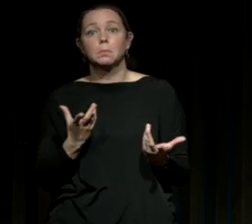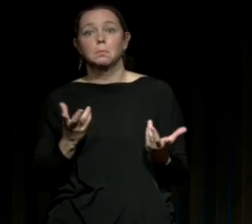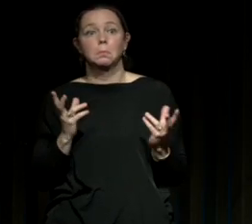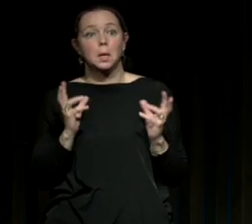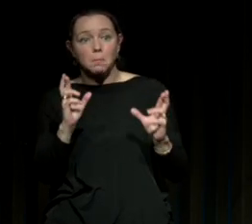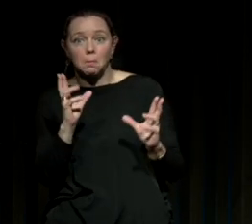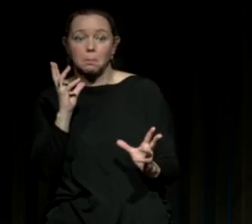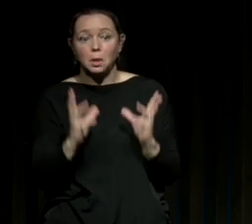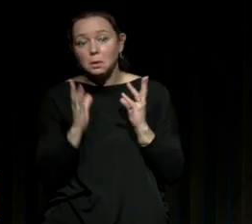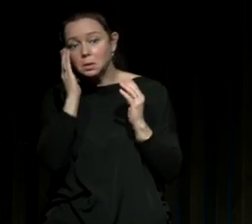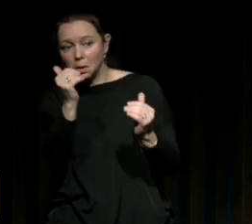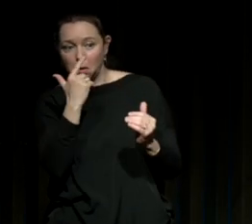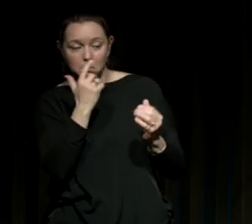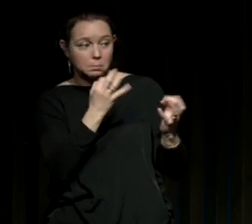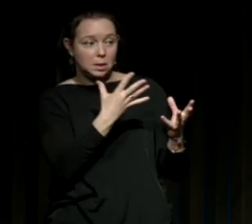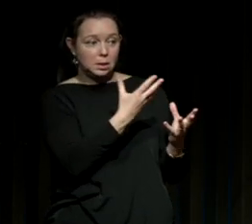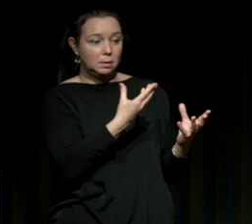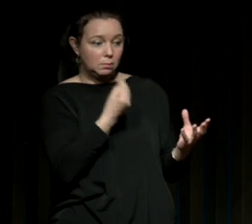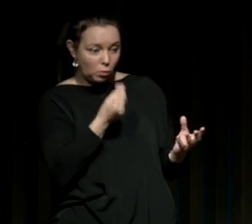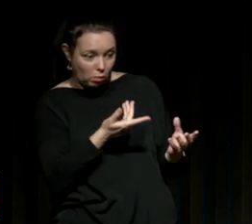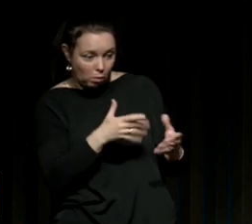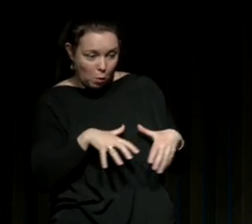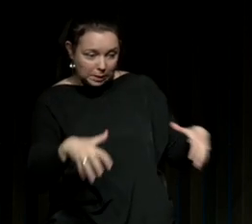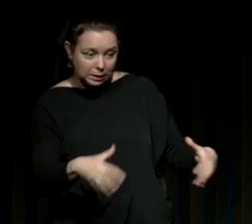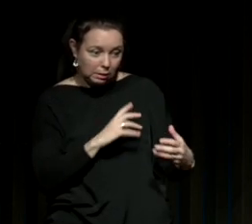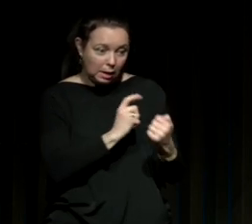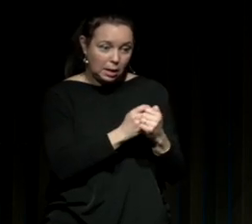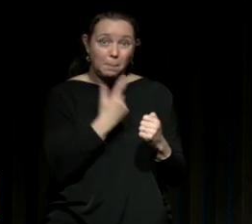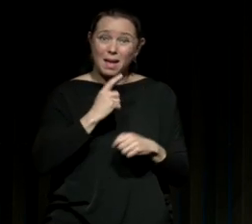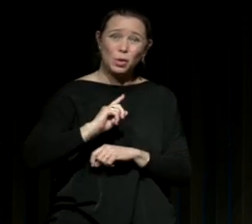à ce médicament pour traiter l'obésité mais ce sera pas pour traiter tout le monde tous